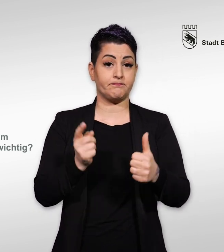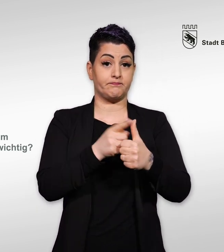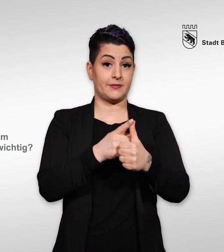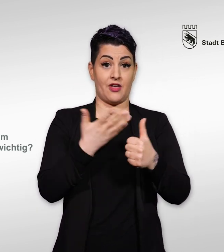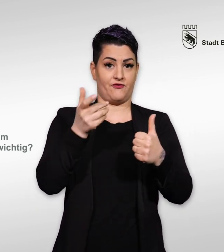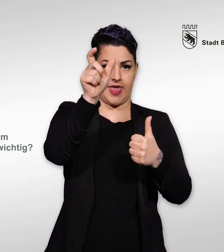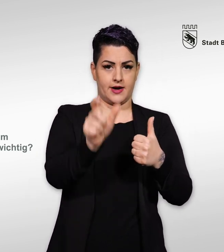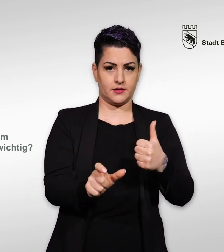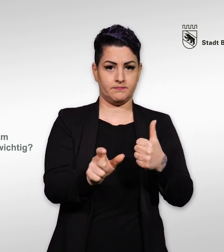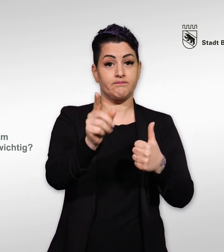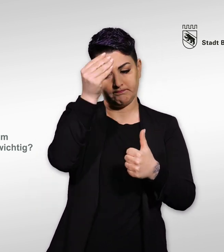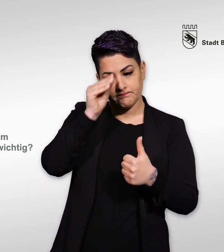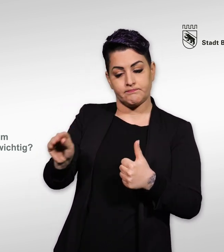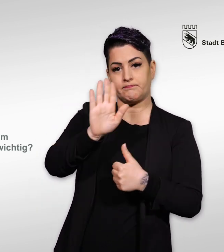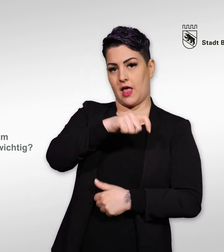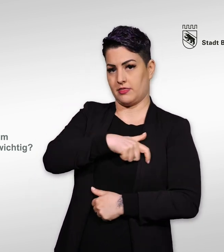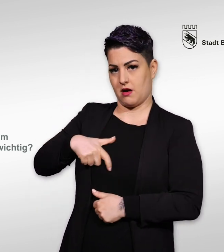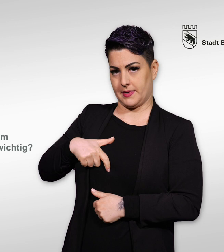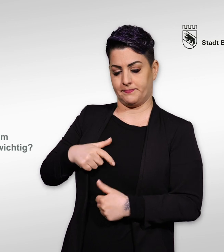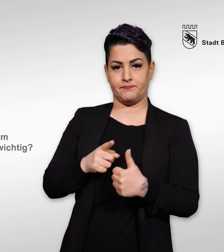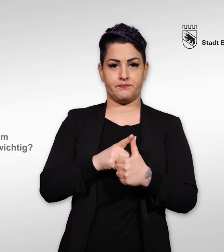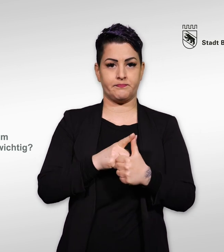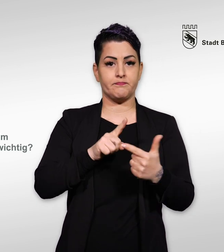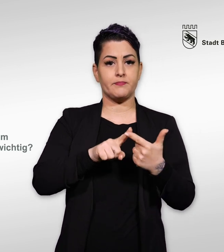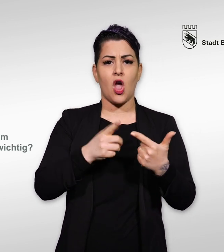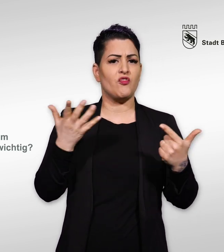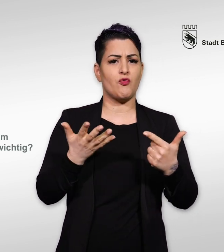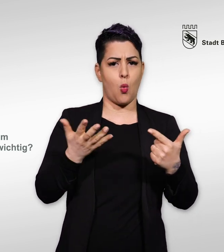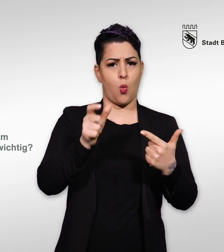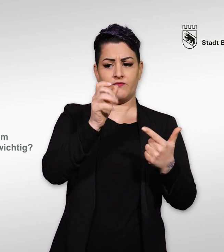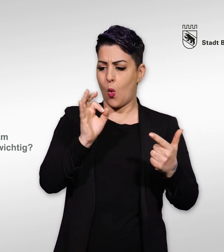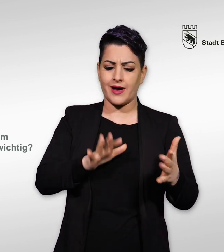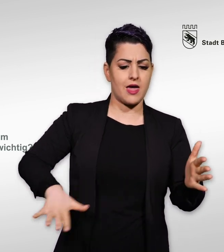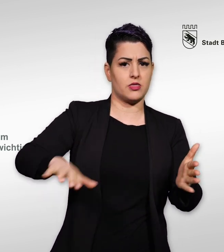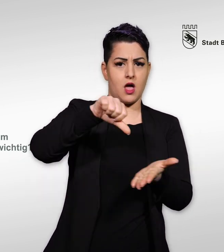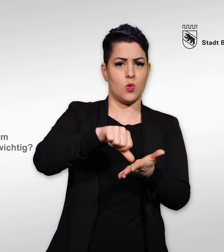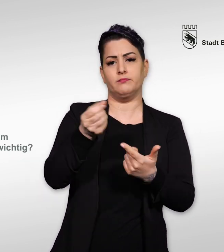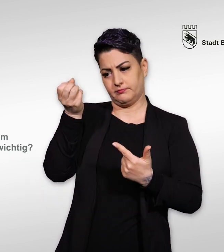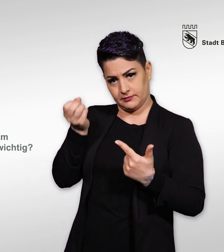Wer? Nennen Sie Ihren Namen Wo? Sagen Sie, wo Sie genau sind